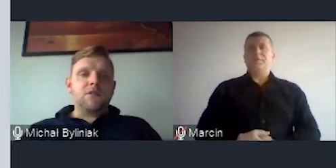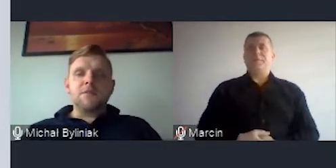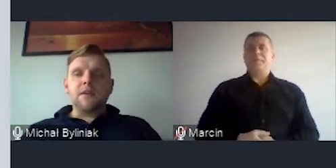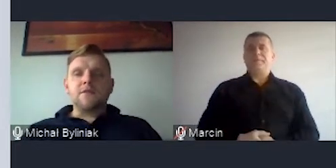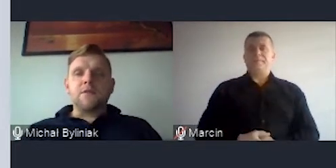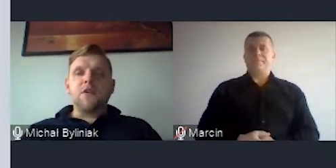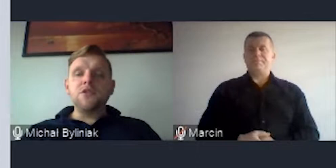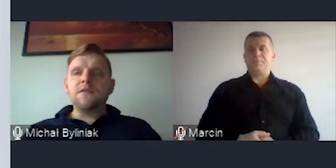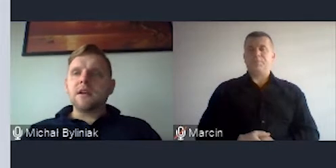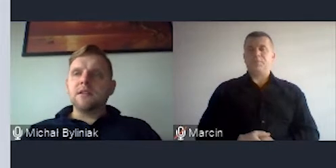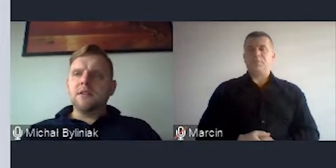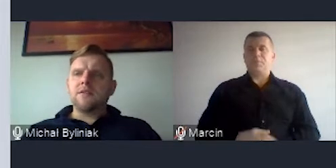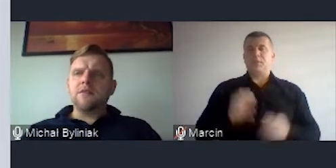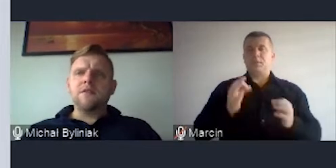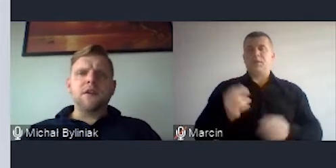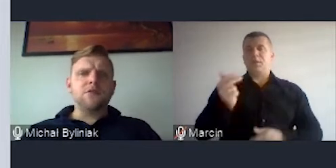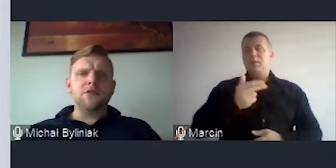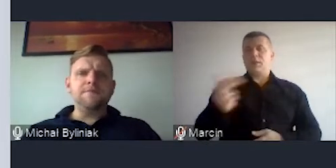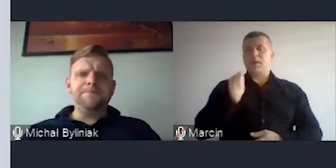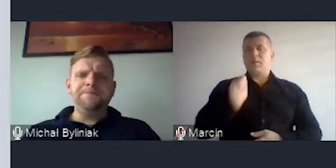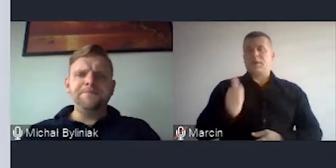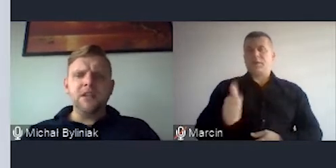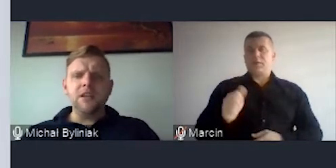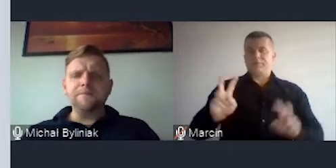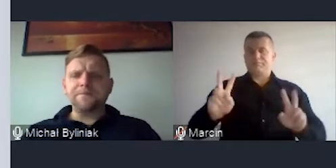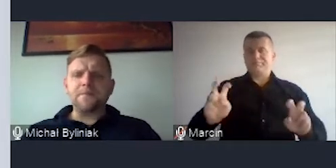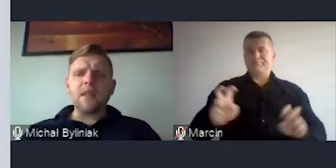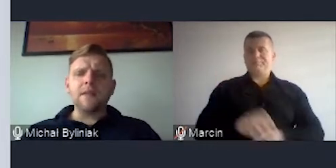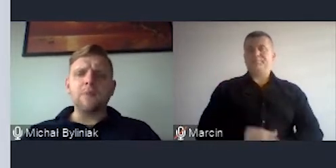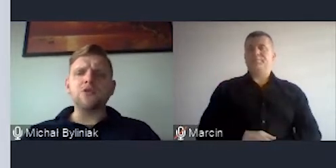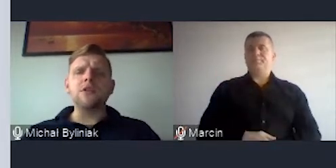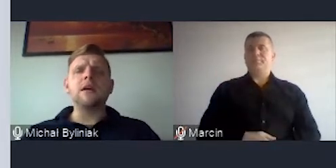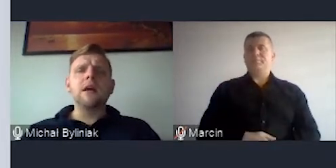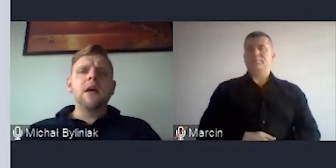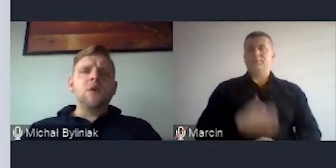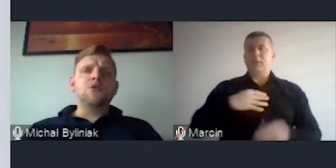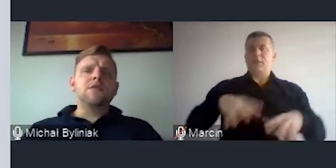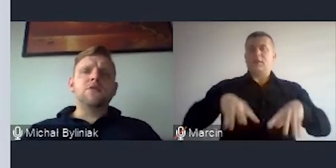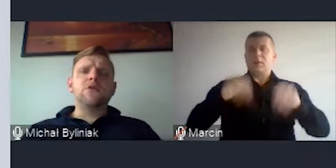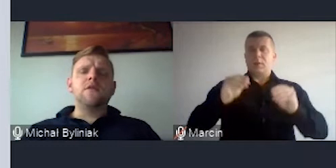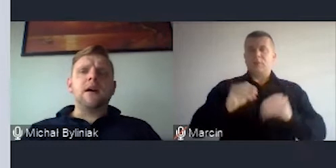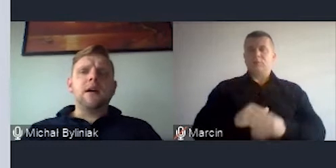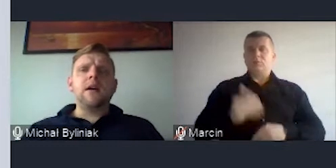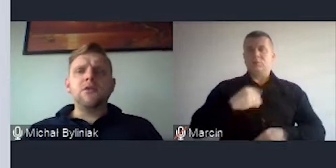Drodzy Państwo, wchodzimy w zagadnienia kwalifikowalności i na początek musze zwrócić uwagę,